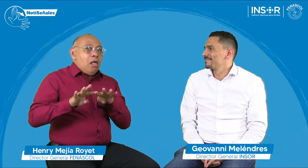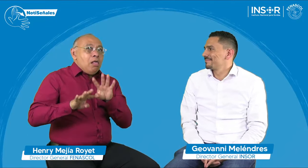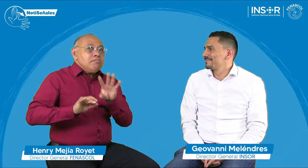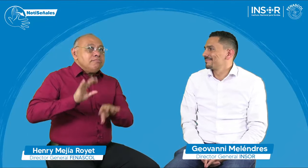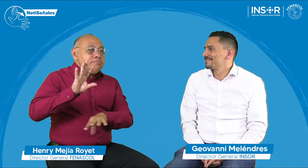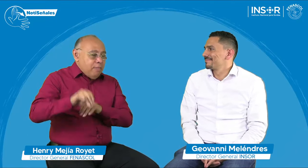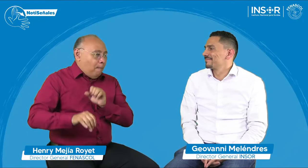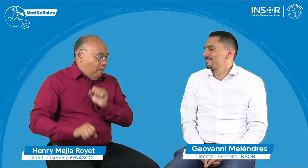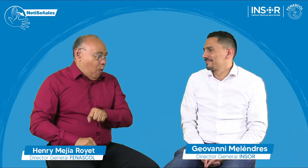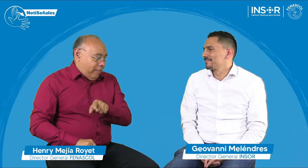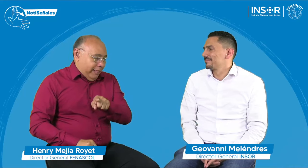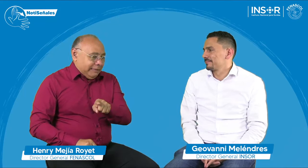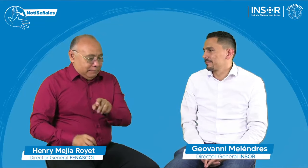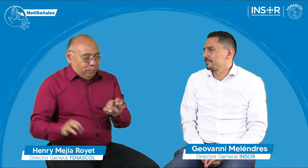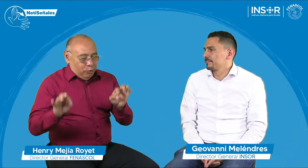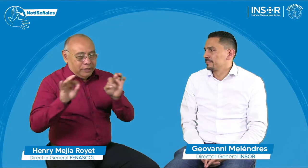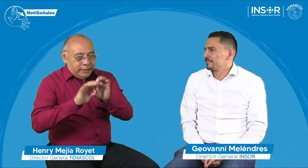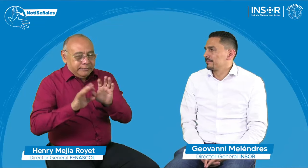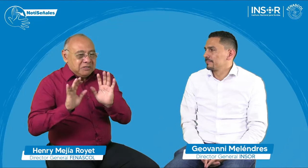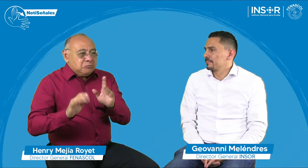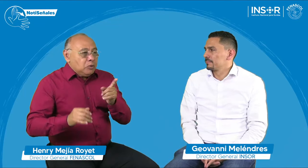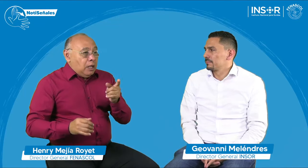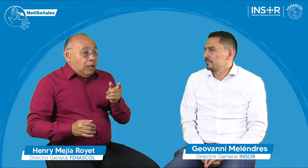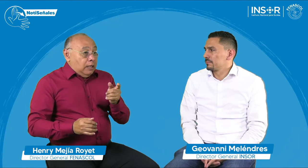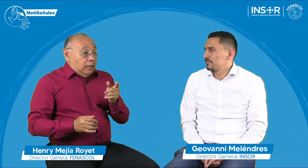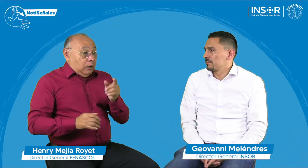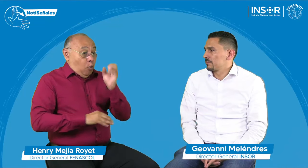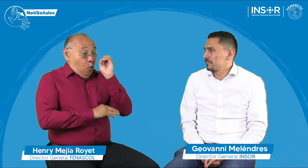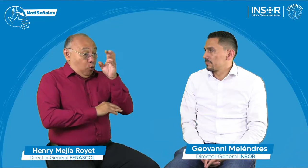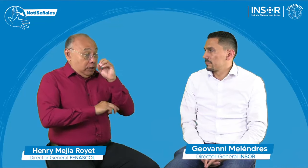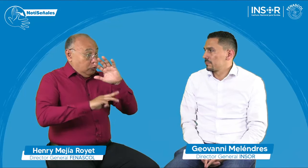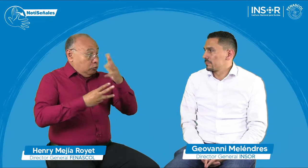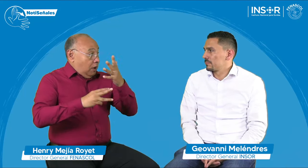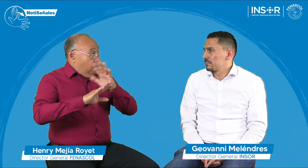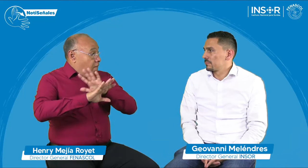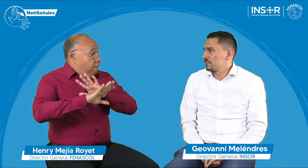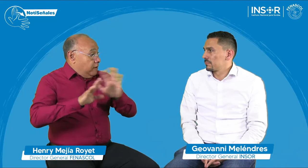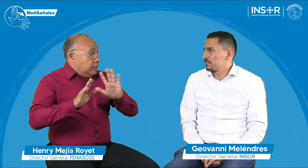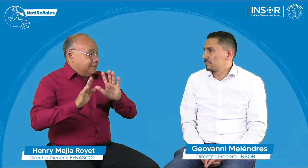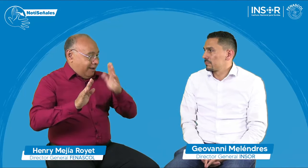demuestra el empoderamiento actual que tiene la comunidad